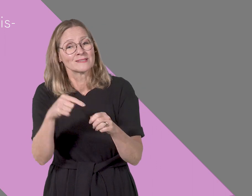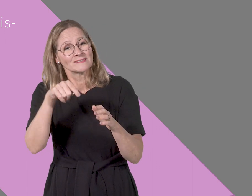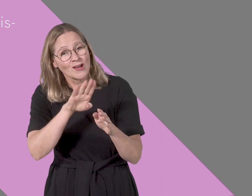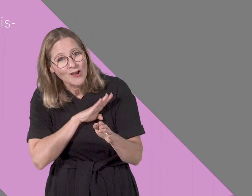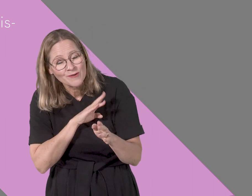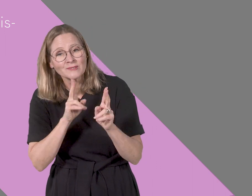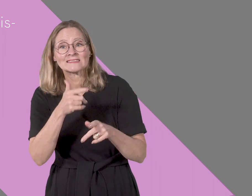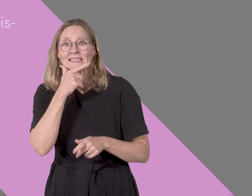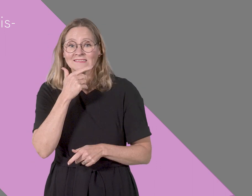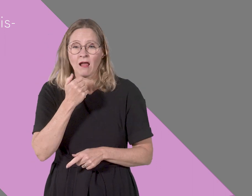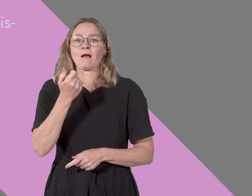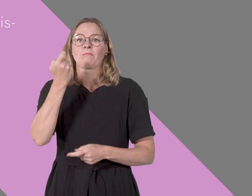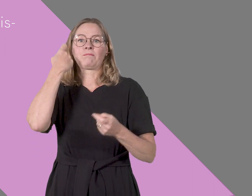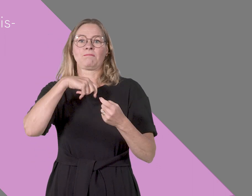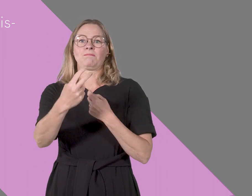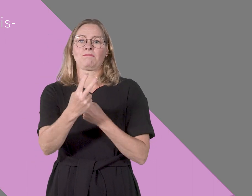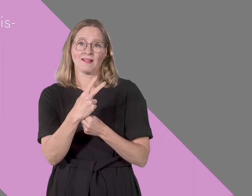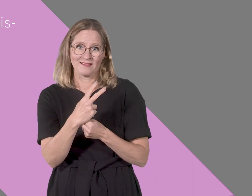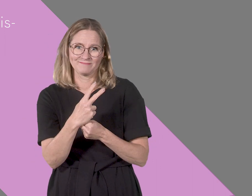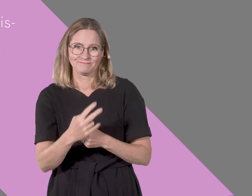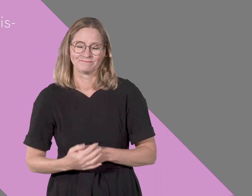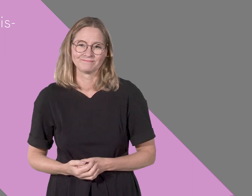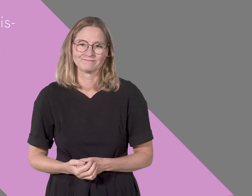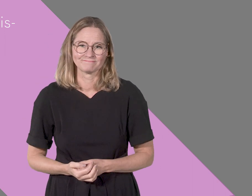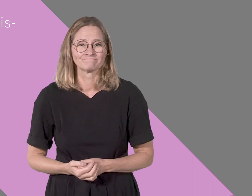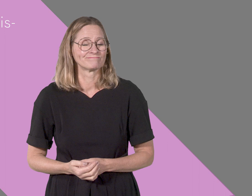on niissä myös iso riski tulla huijatuksi.